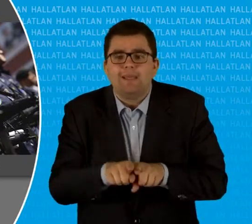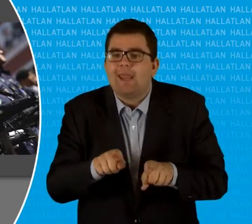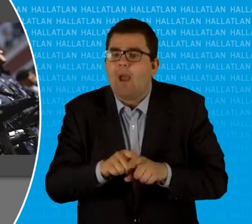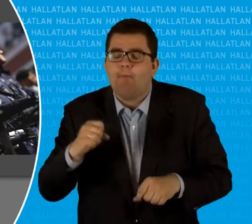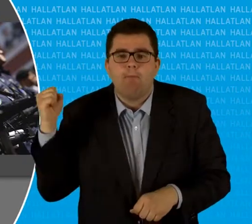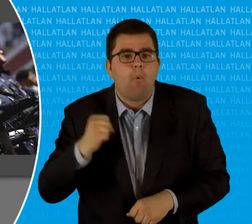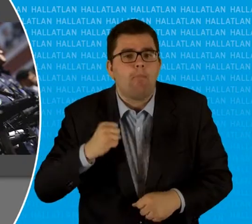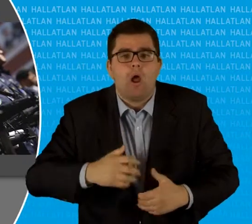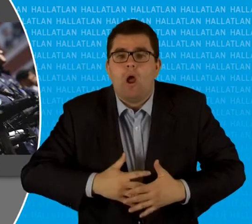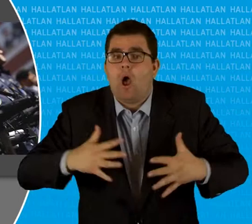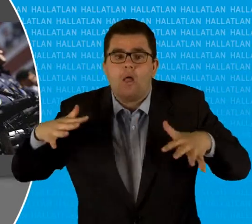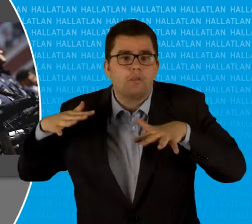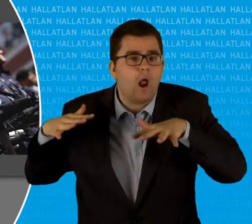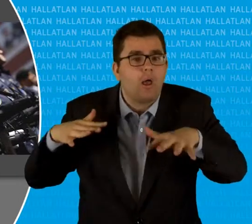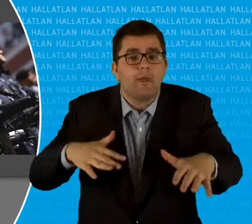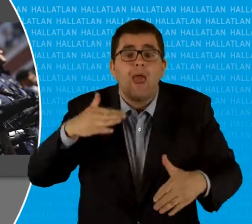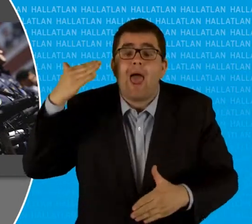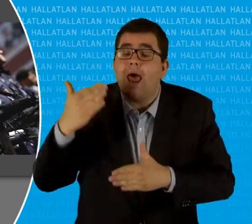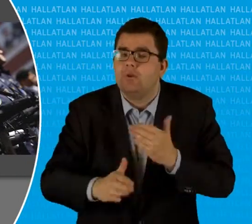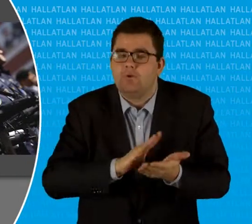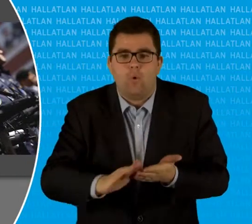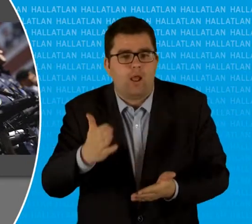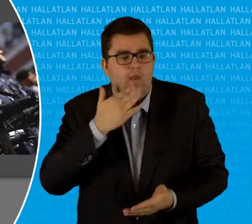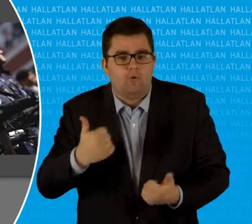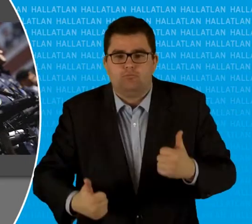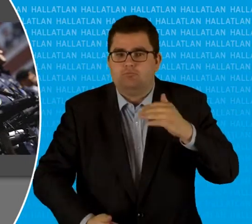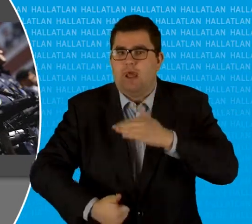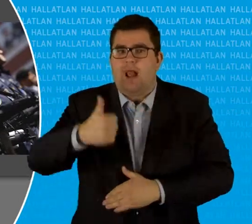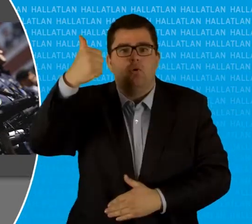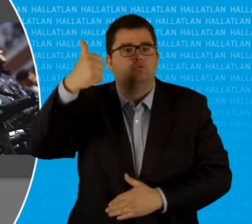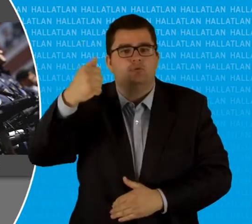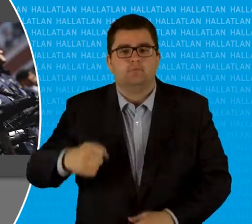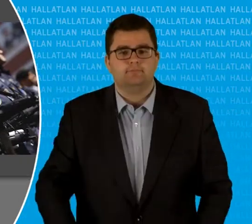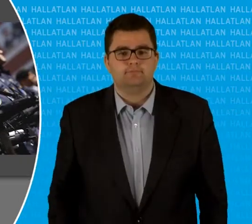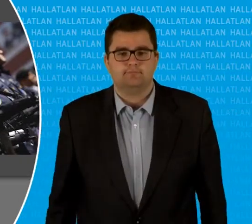Ekkora méretű megmozdulás még soha nem volt Franciaországban.